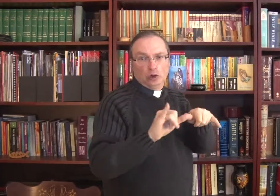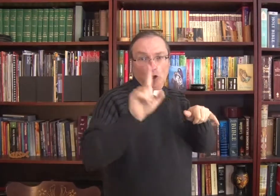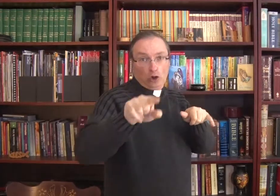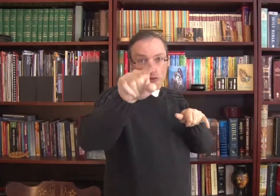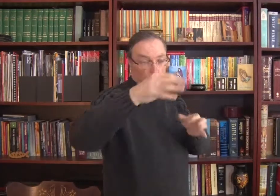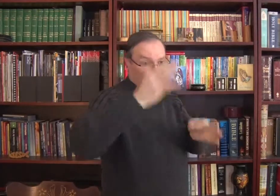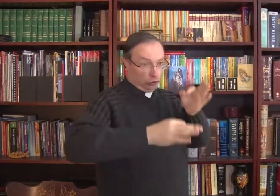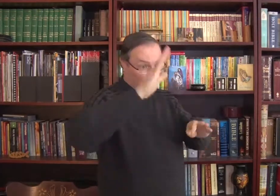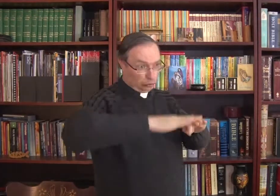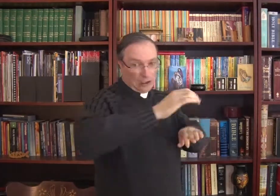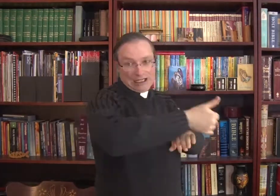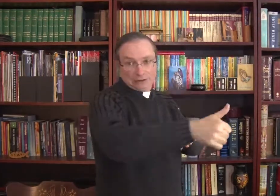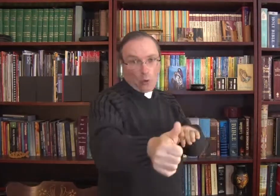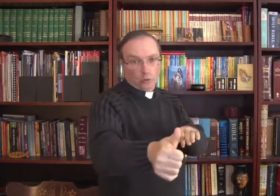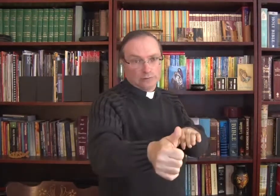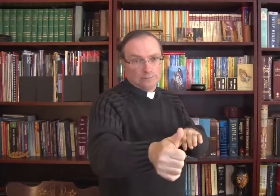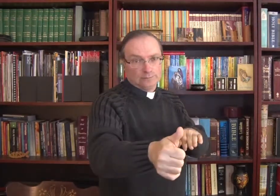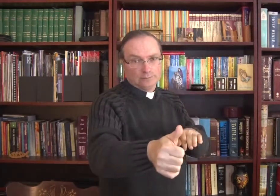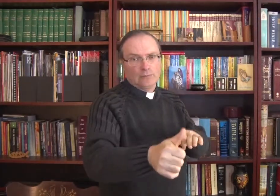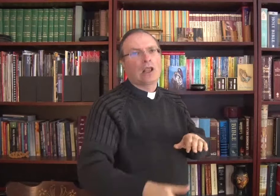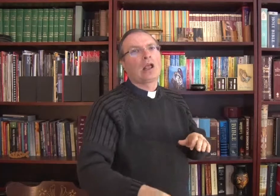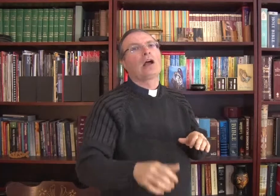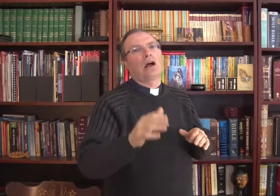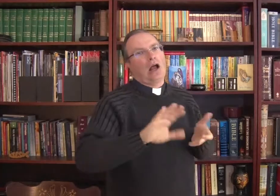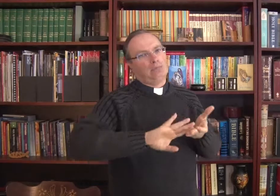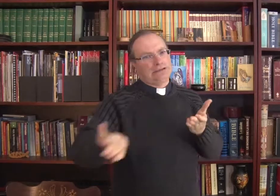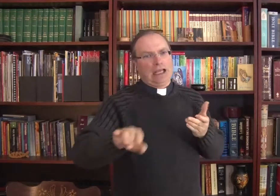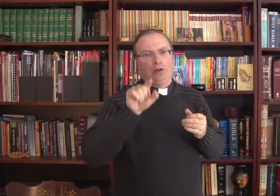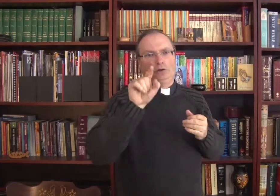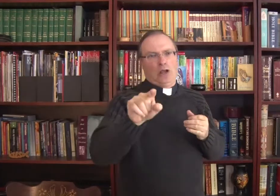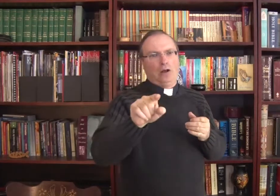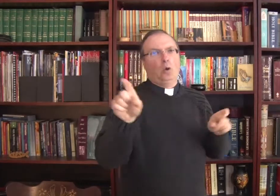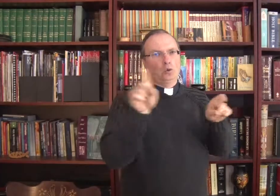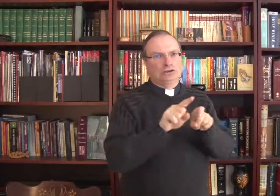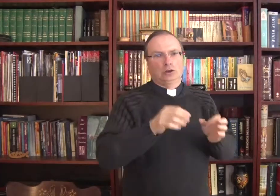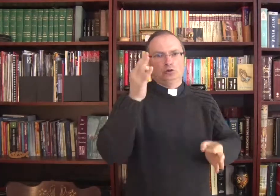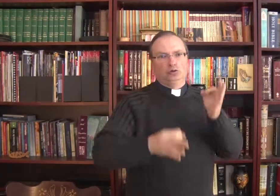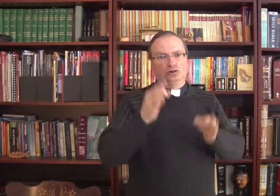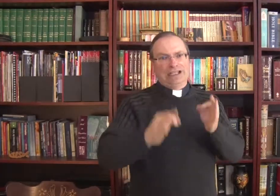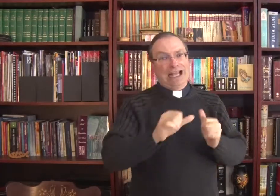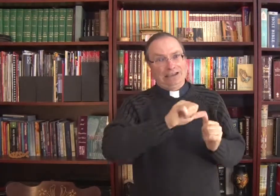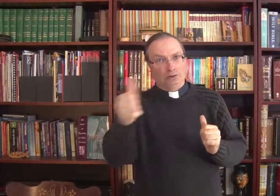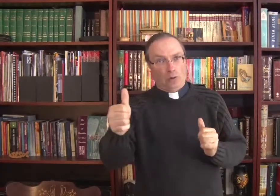que tu juges sur les autres. Abstiens-toi aussi de juger les autres,